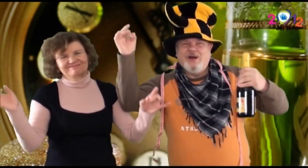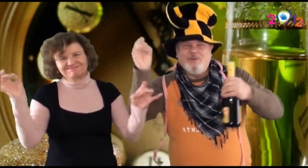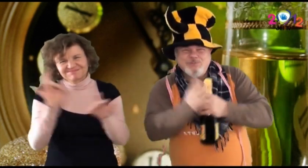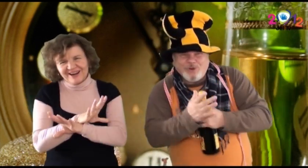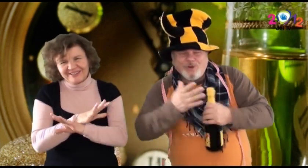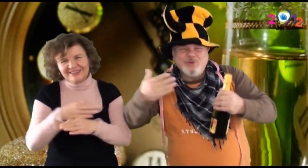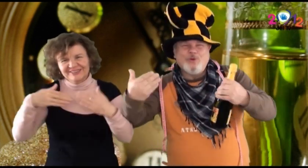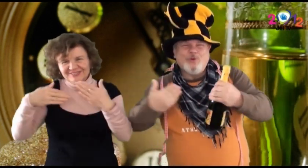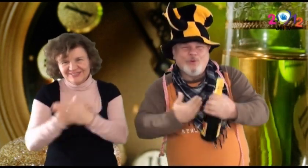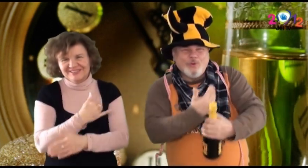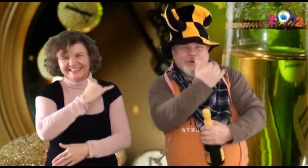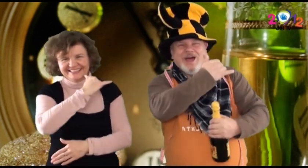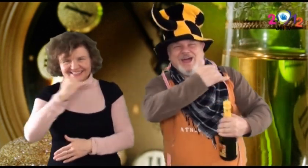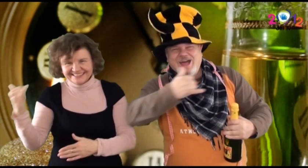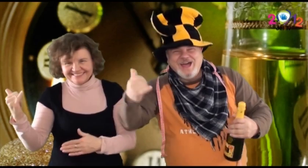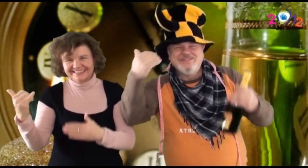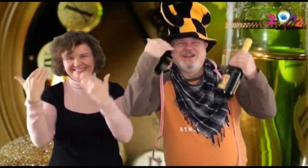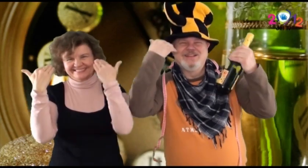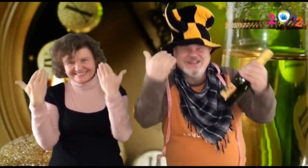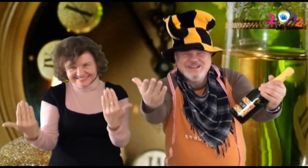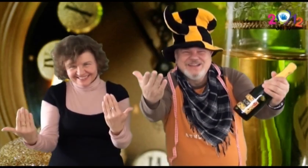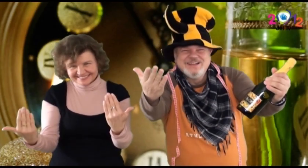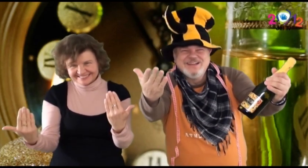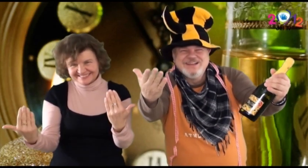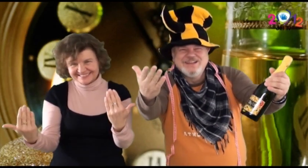Boldog új évet kívánunk!